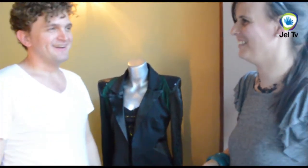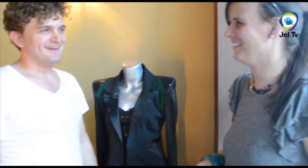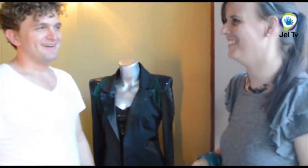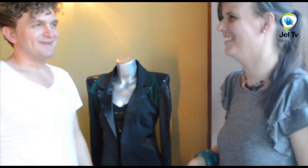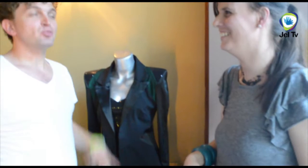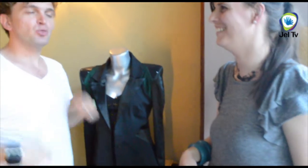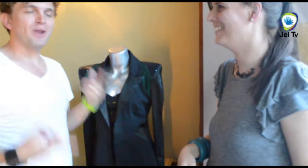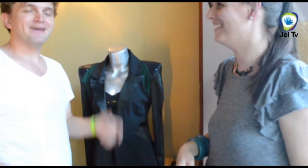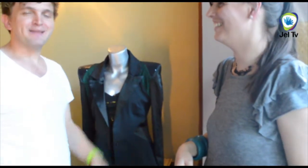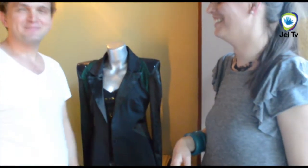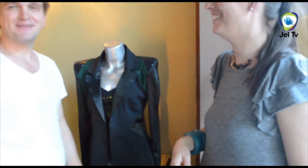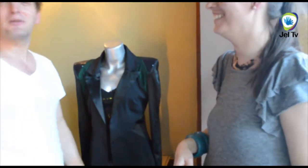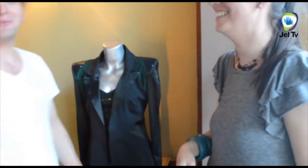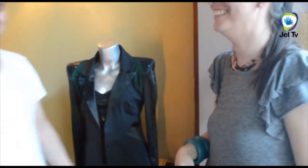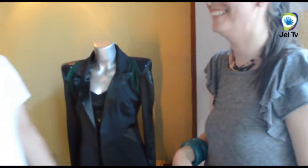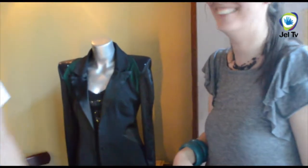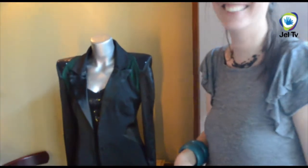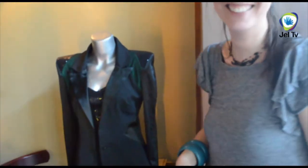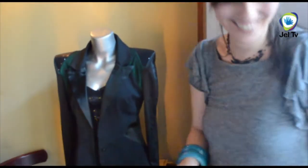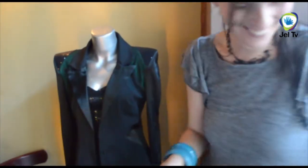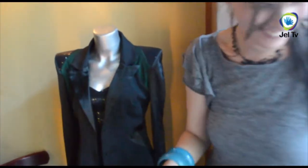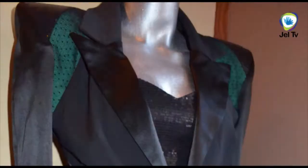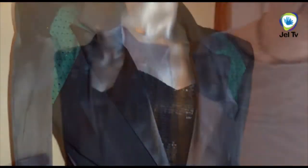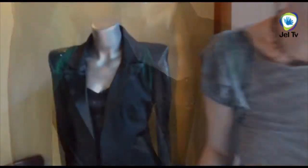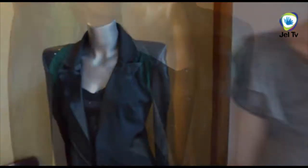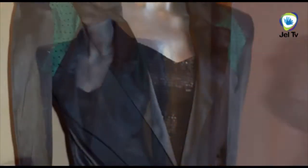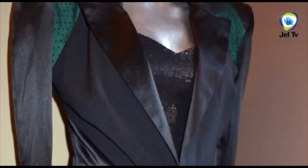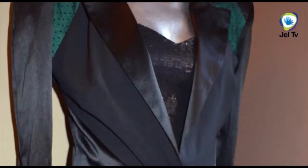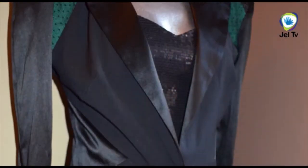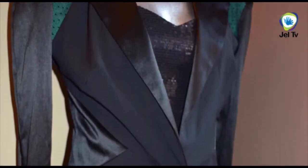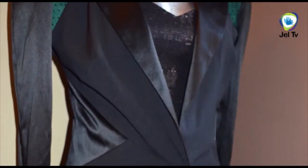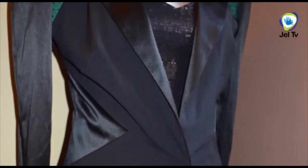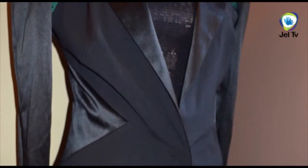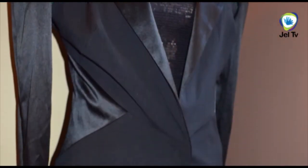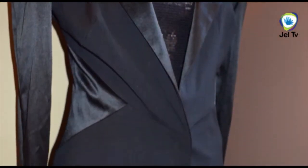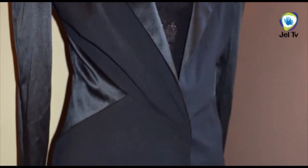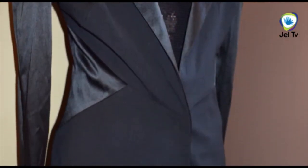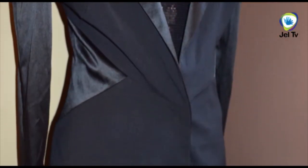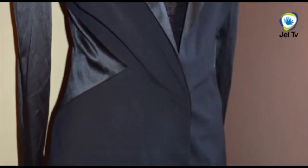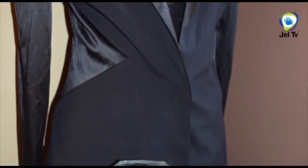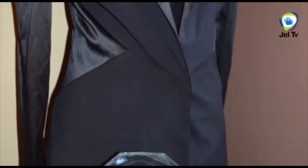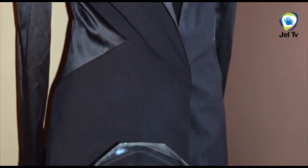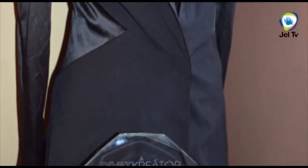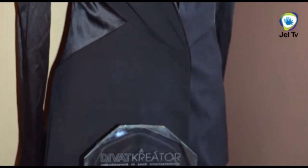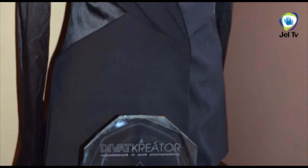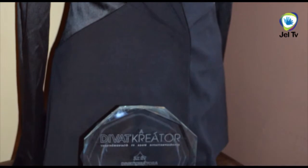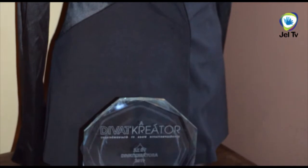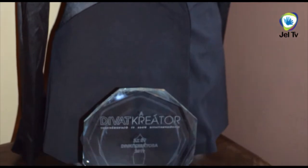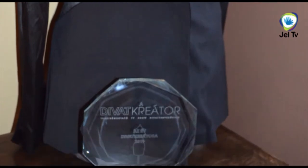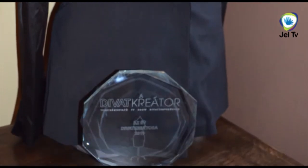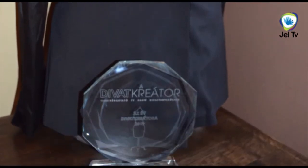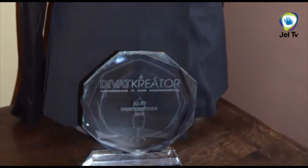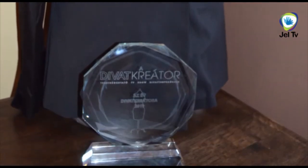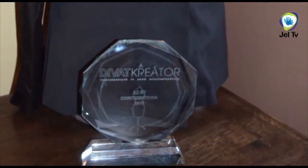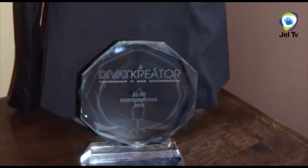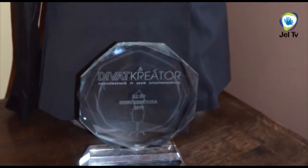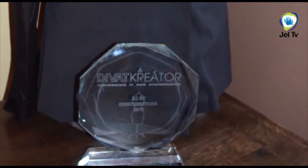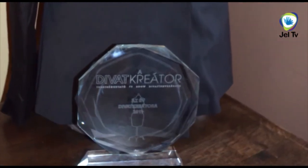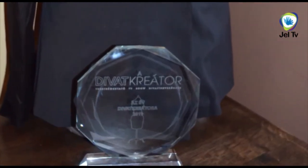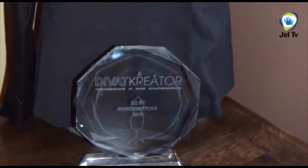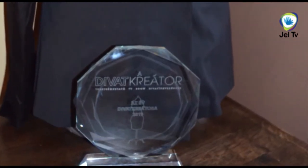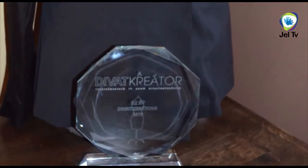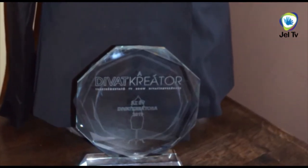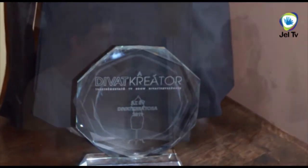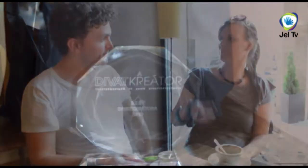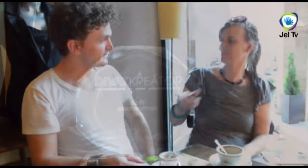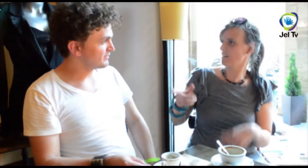Túléltem!